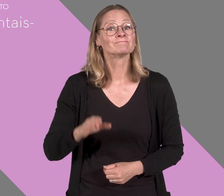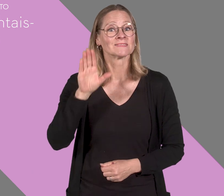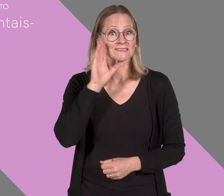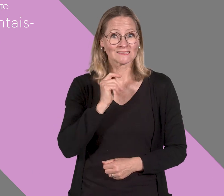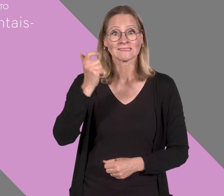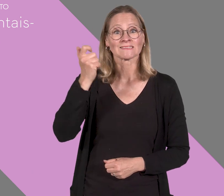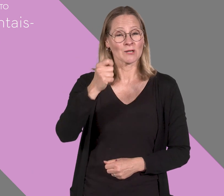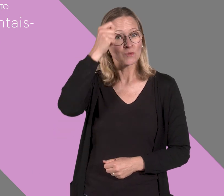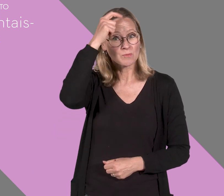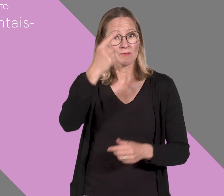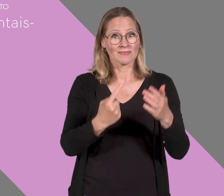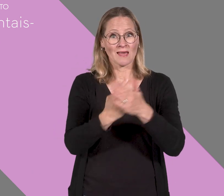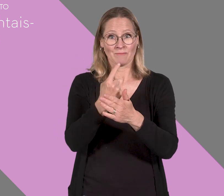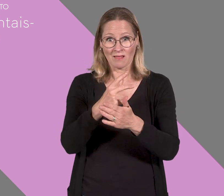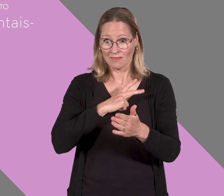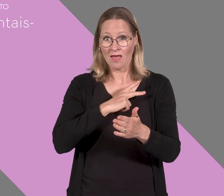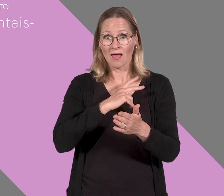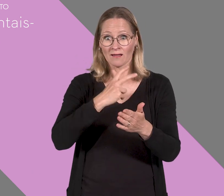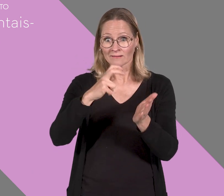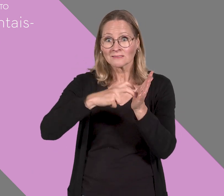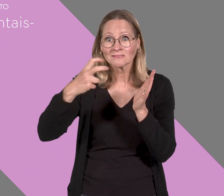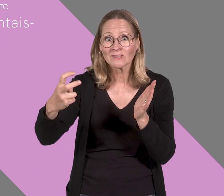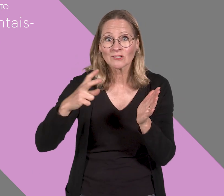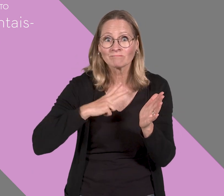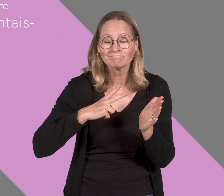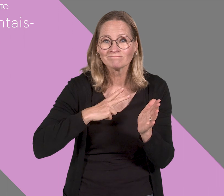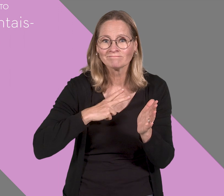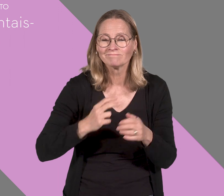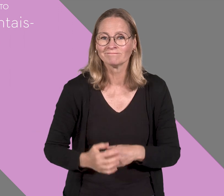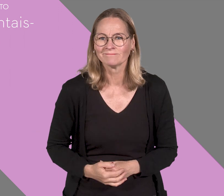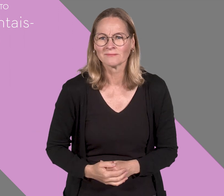Seniorien kulttuuritapahtumaan on enää pari viikkoa aikaa!